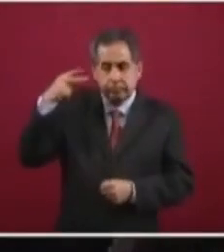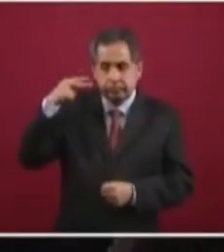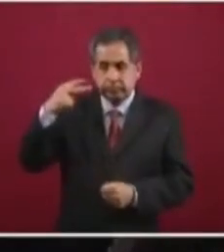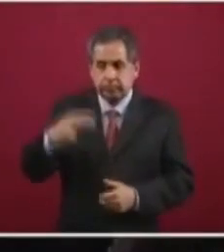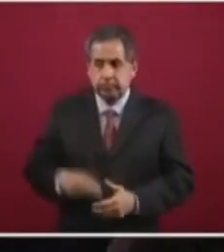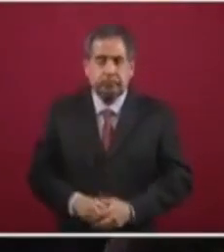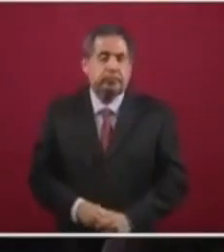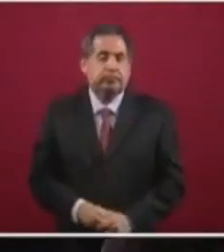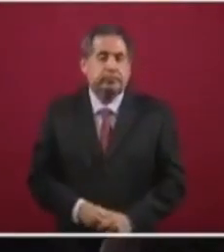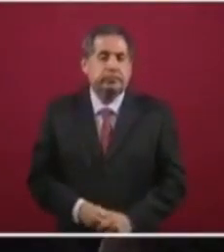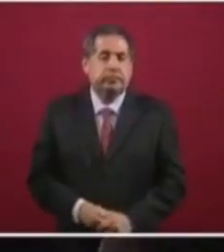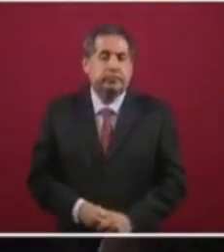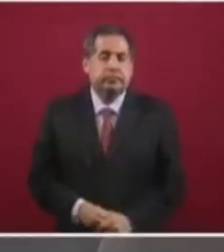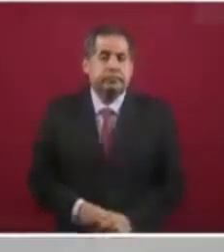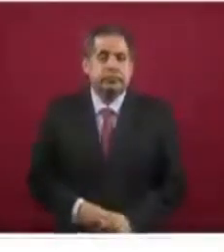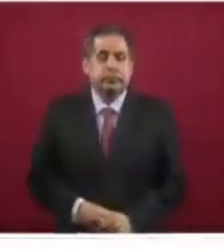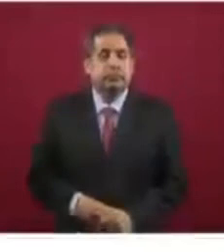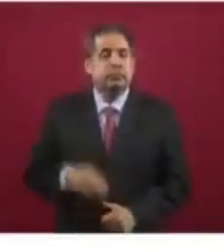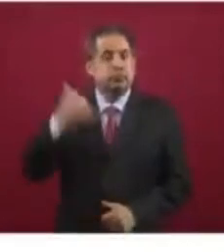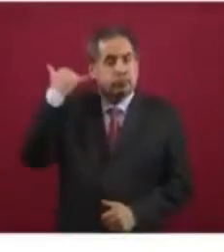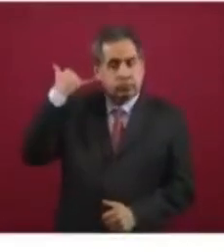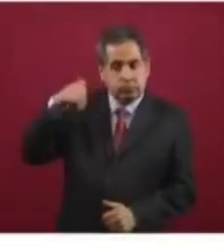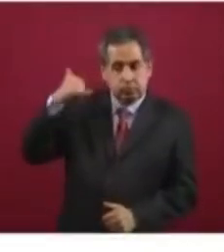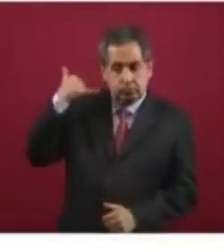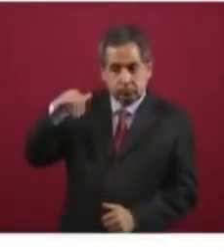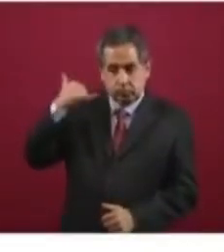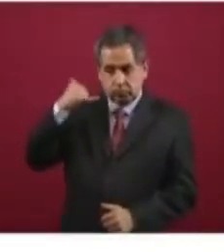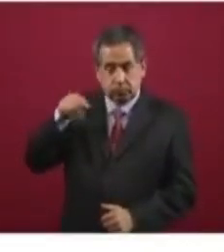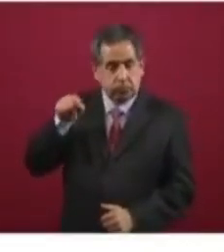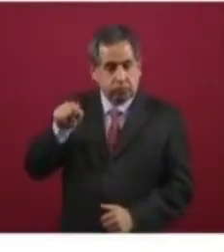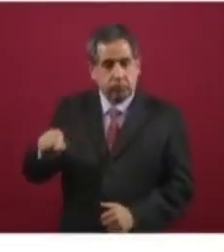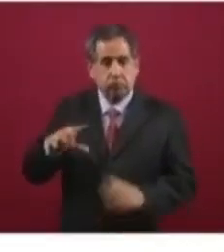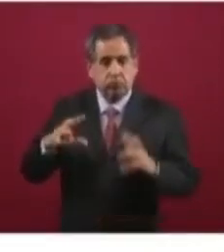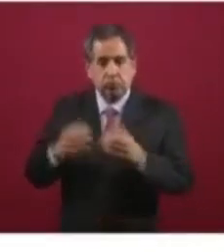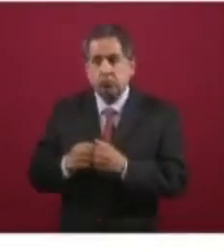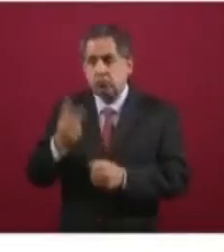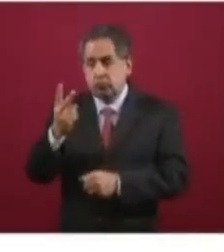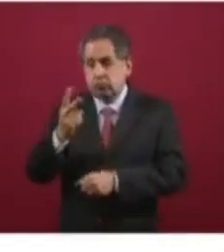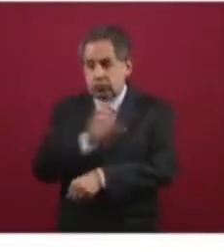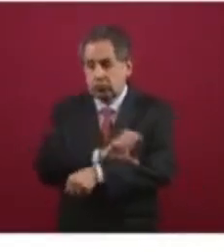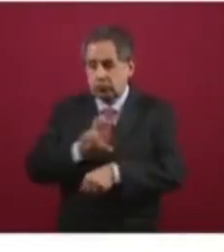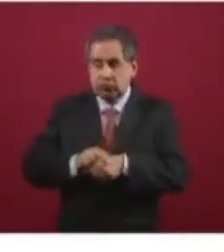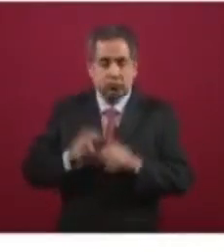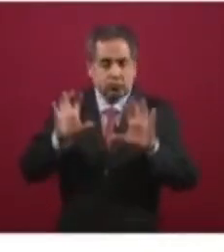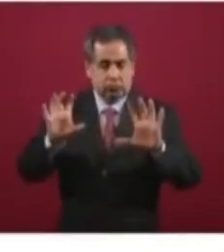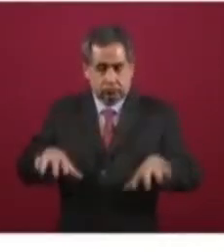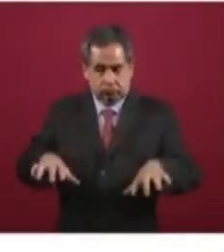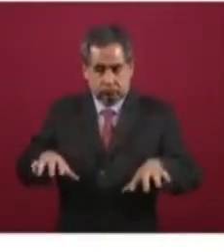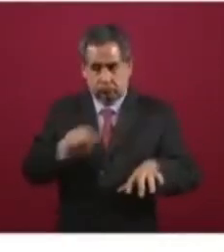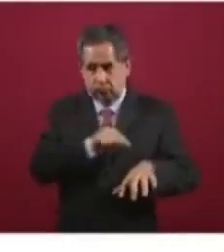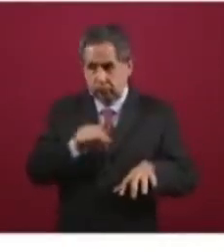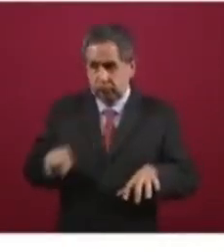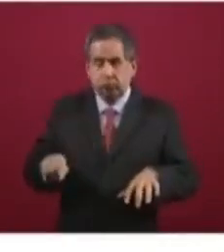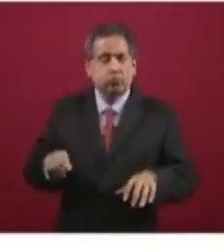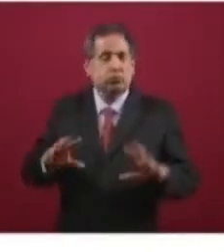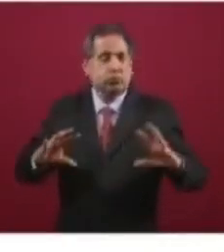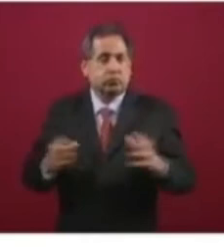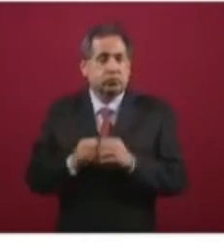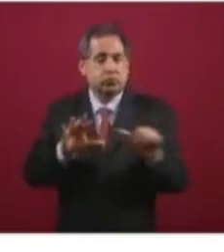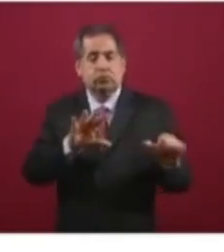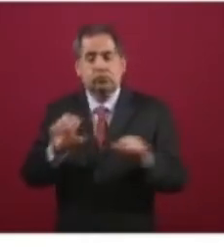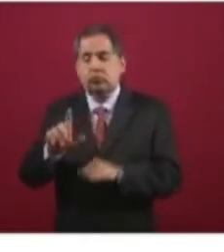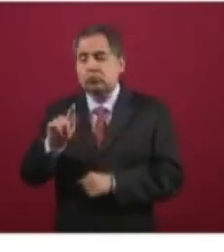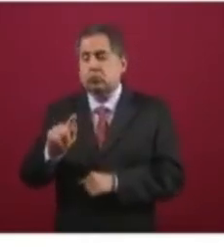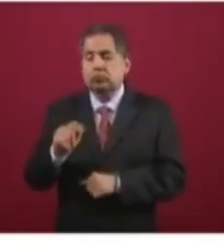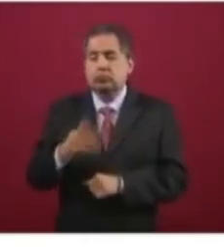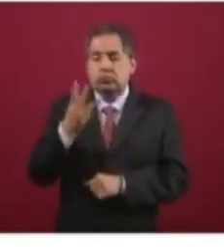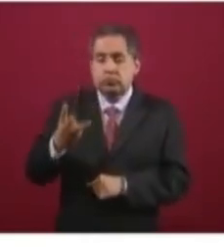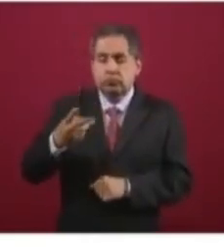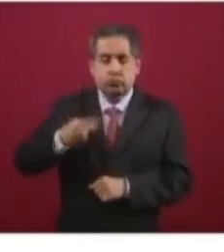Y el estado de Yucatán tiene dos coordinaciones regionales con 673 integrantes de la Guardia